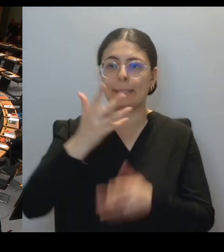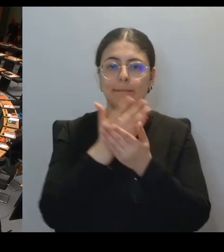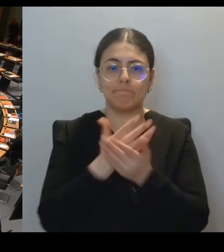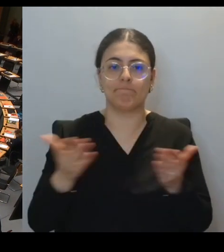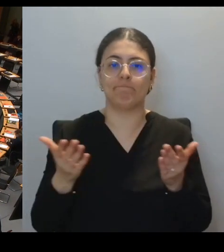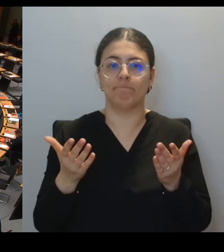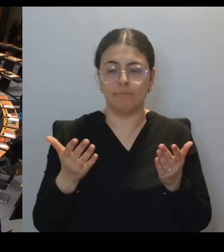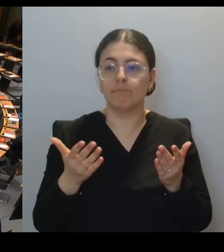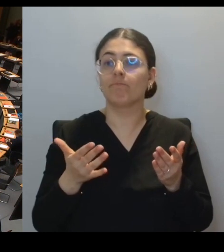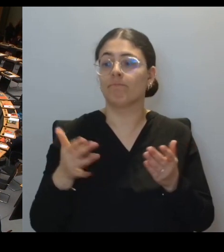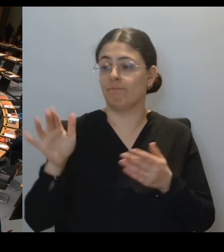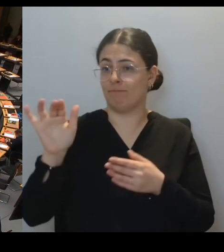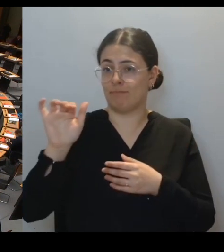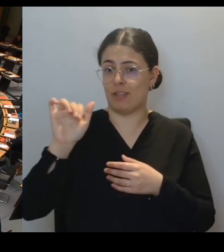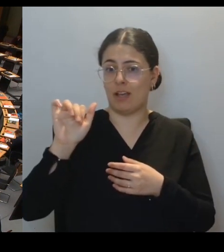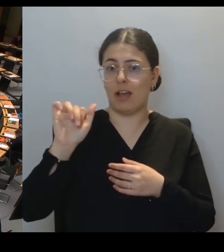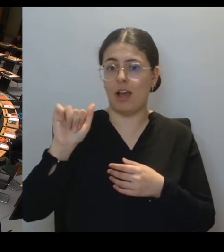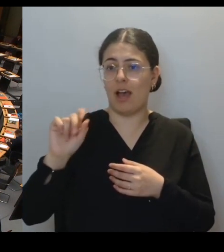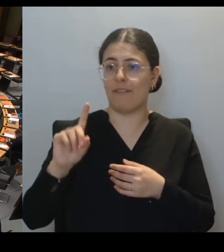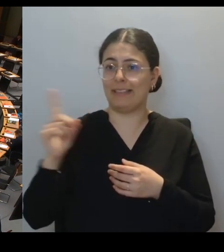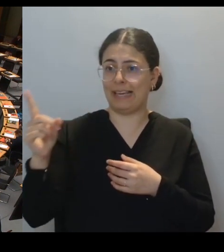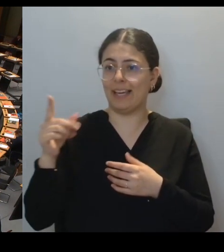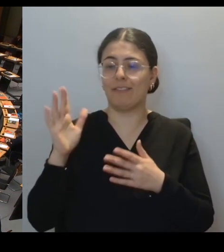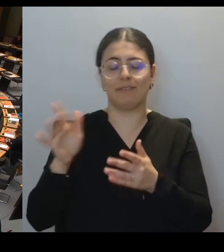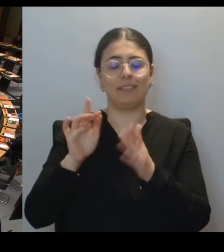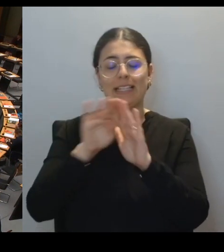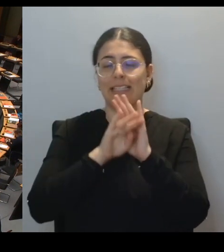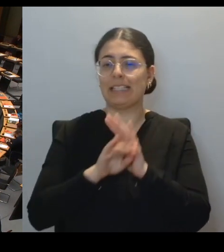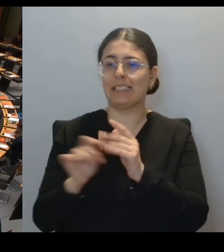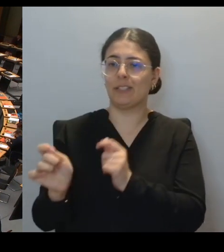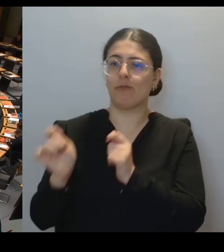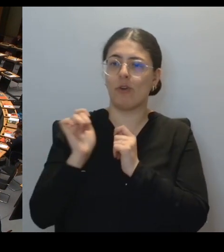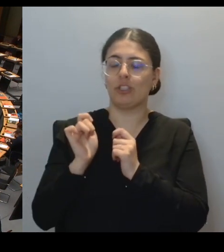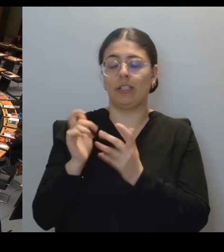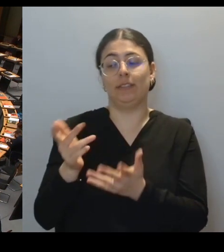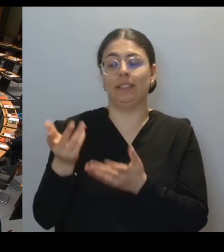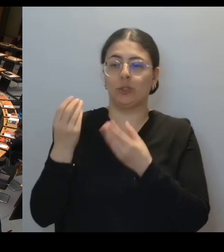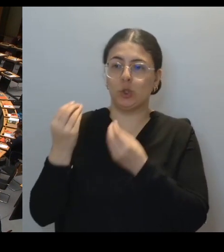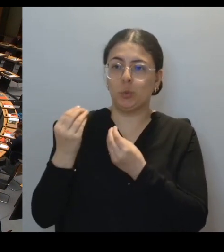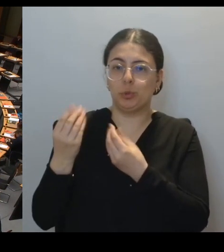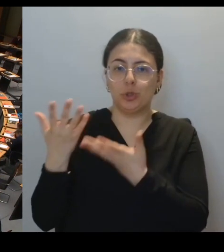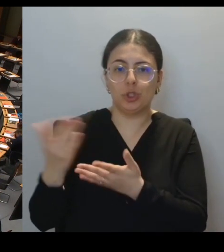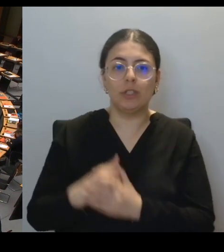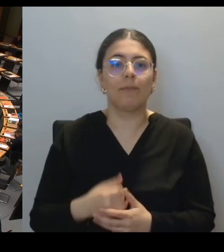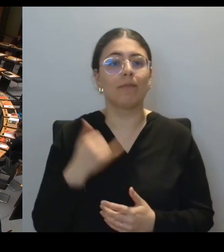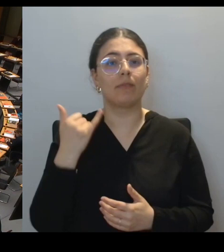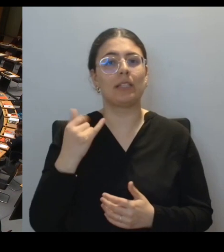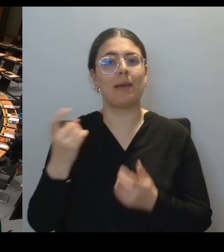treu. Mit Blick auf die derzeitige Migrations und Kriminalitätsdebatte versuchen die Kolleginnen und